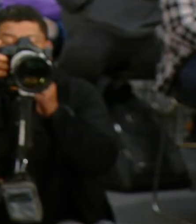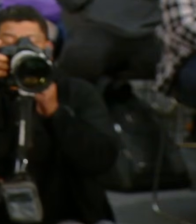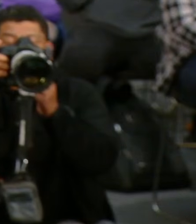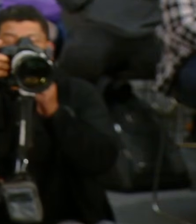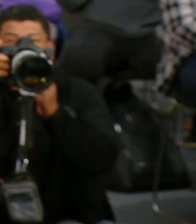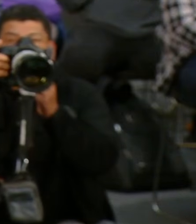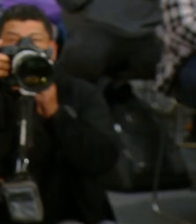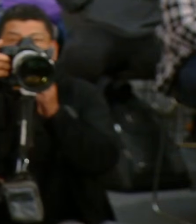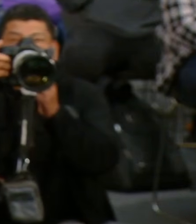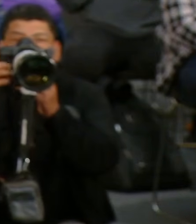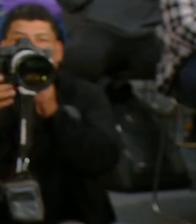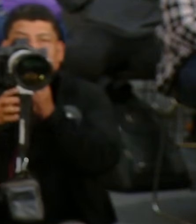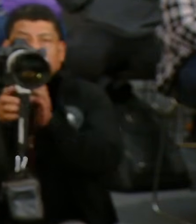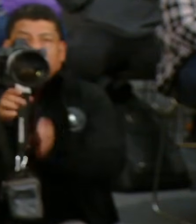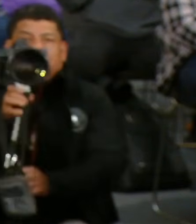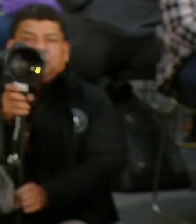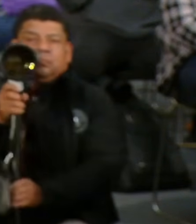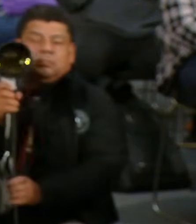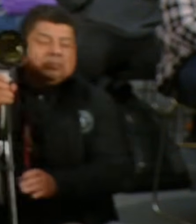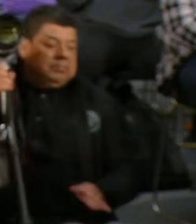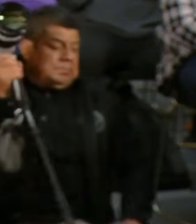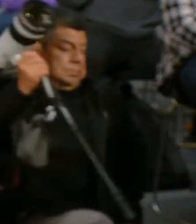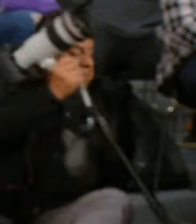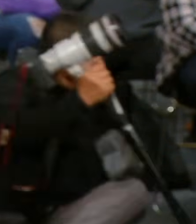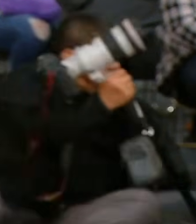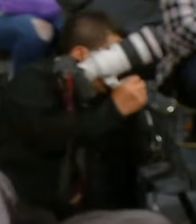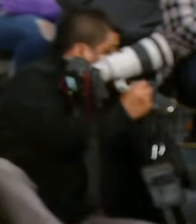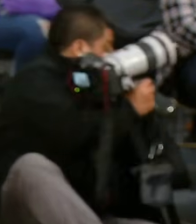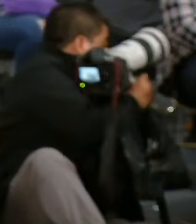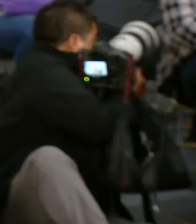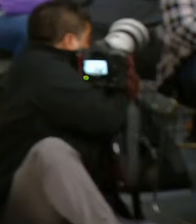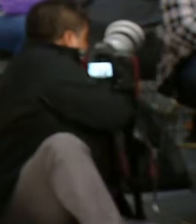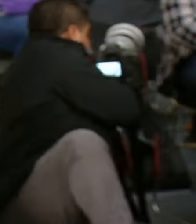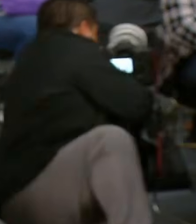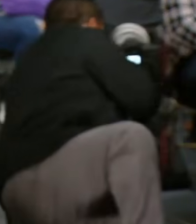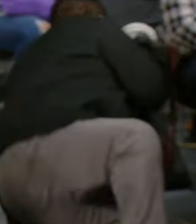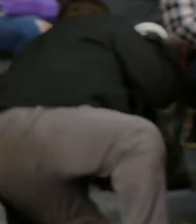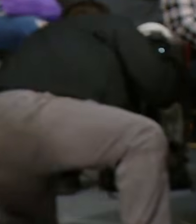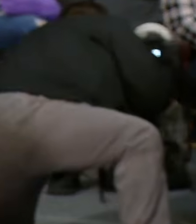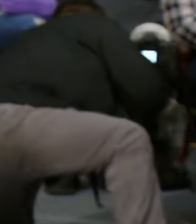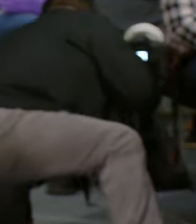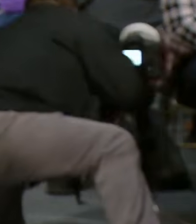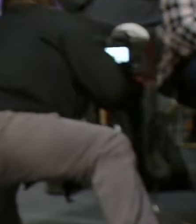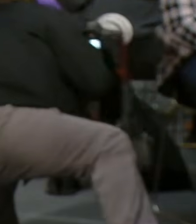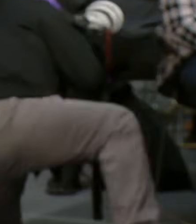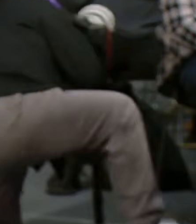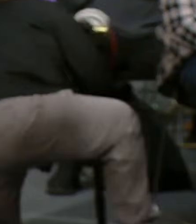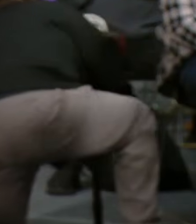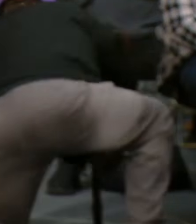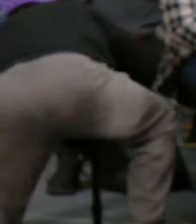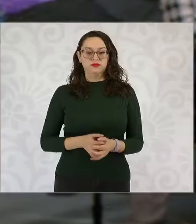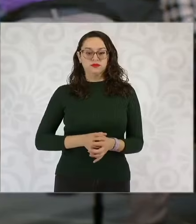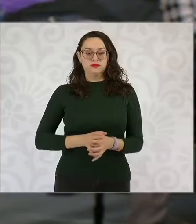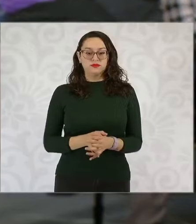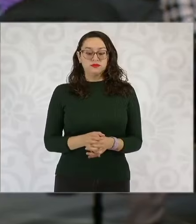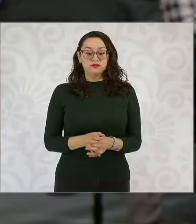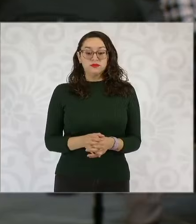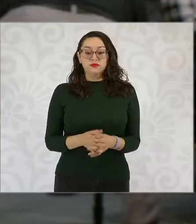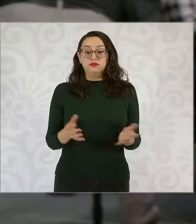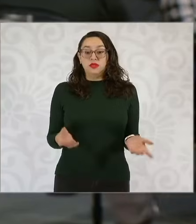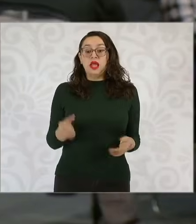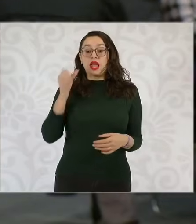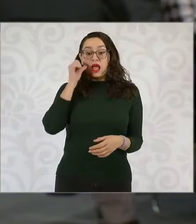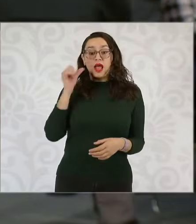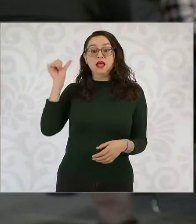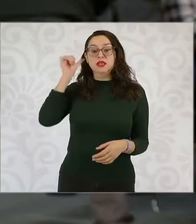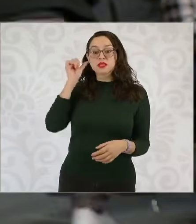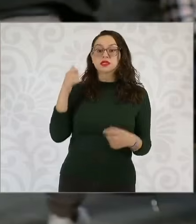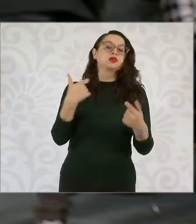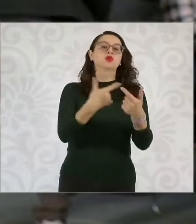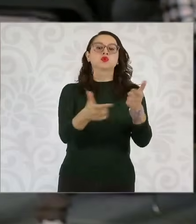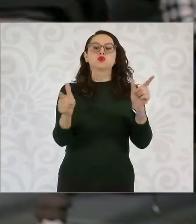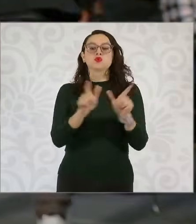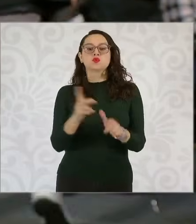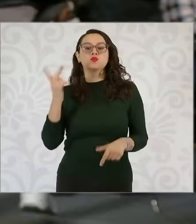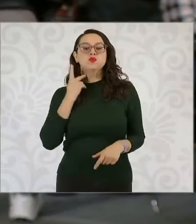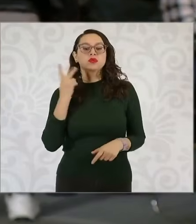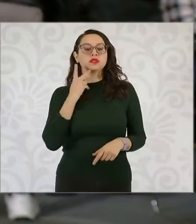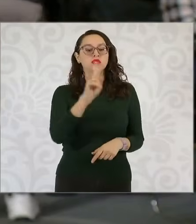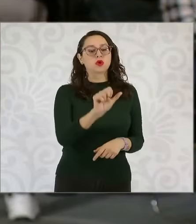el grupo parlamentario del pan eh Busca una disminución del 50% al lieps eh En cuanto eh